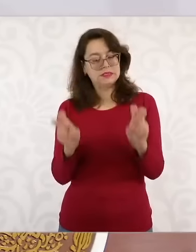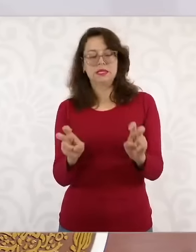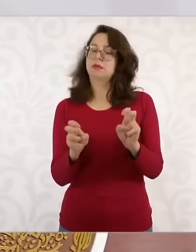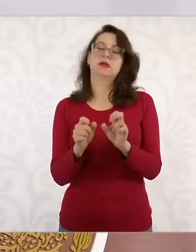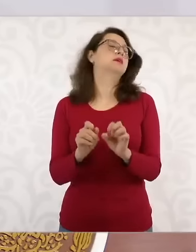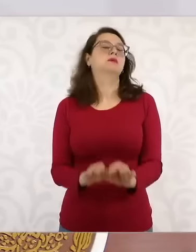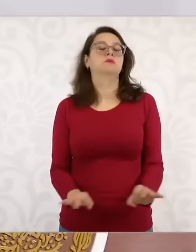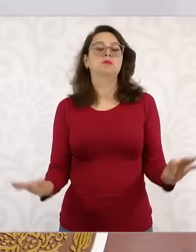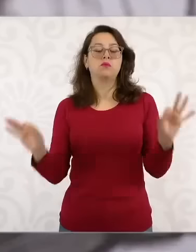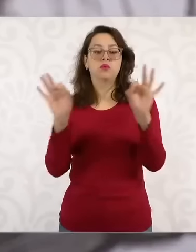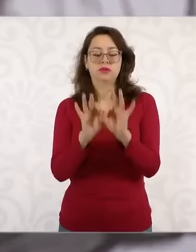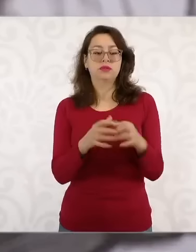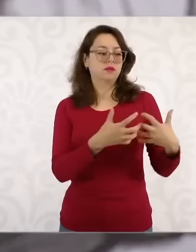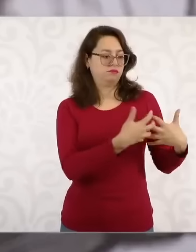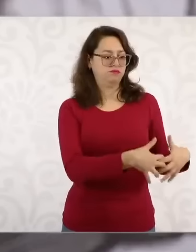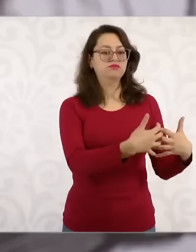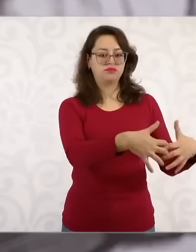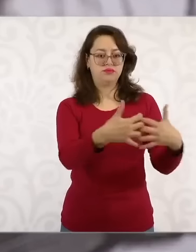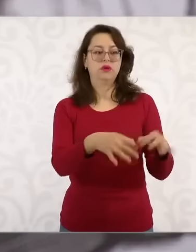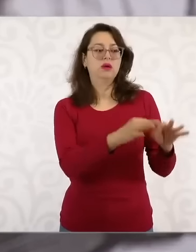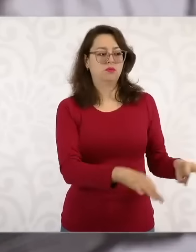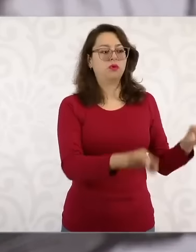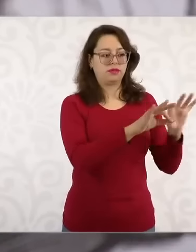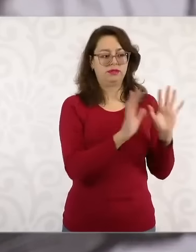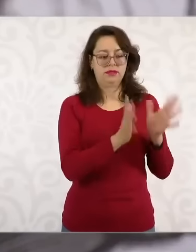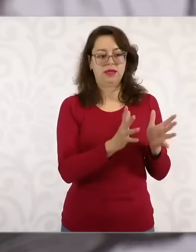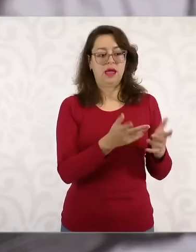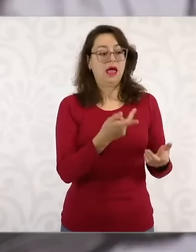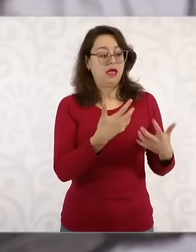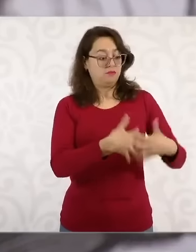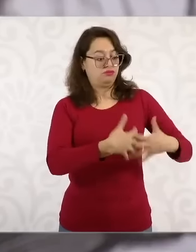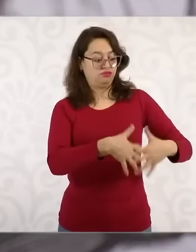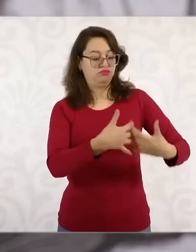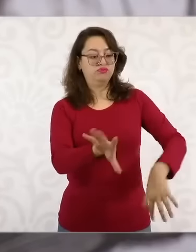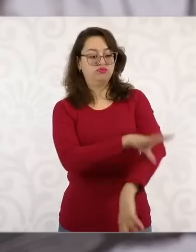que nuestras centrales de generación que es la transmisión. Estos proyectos que presentaré a